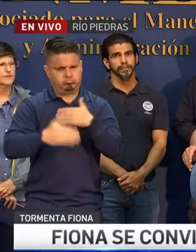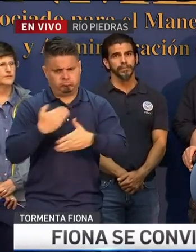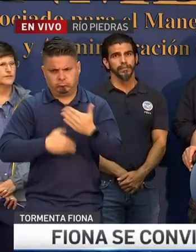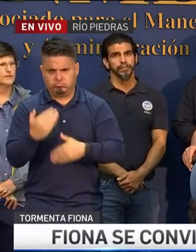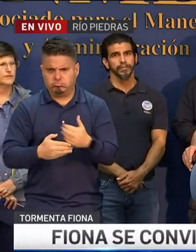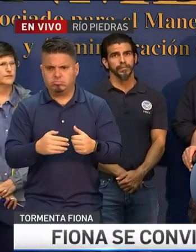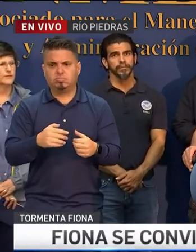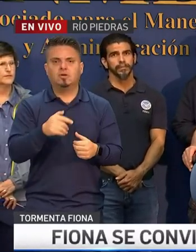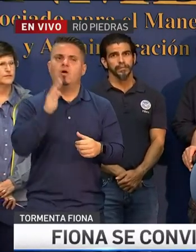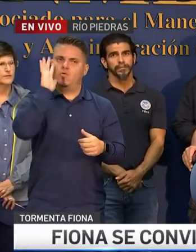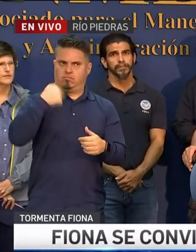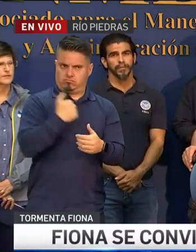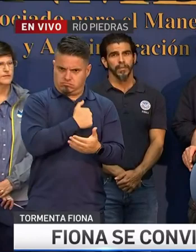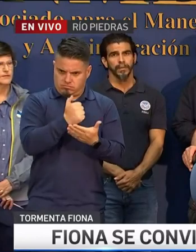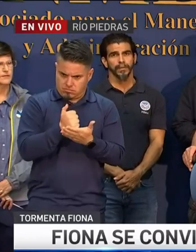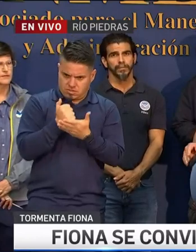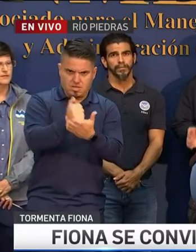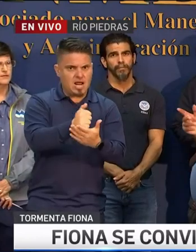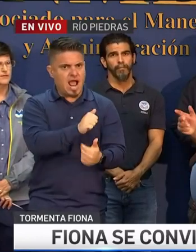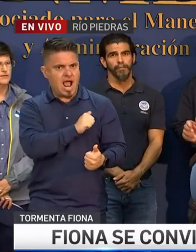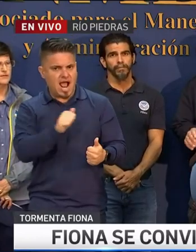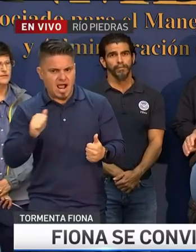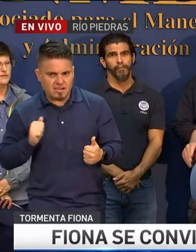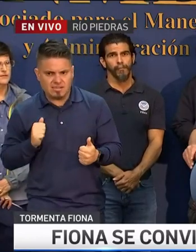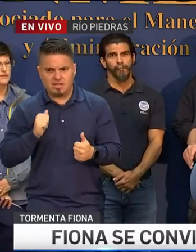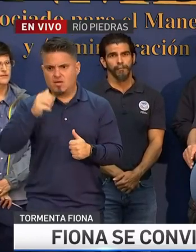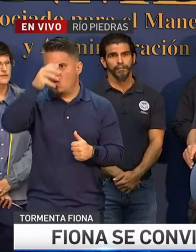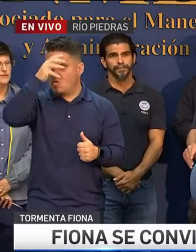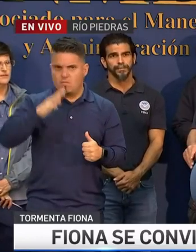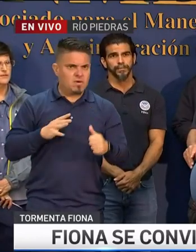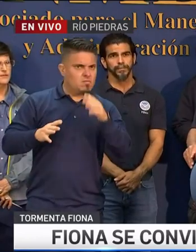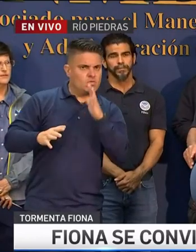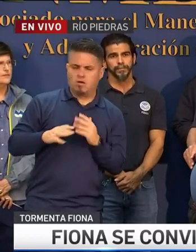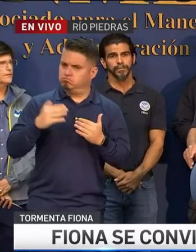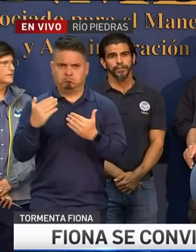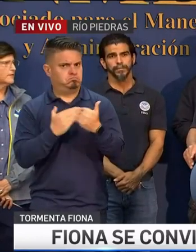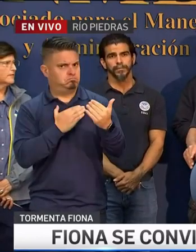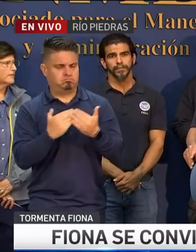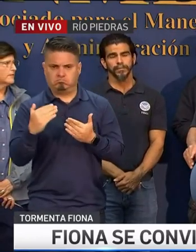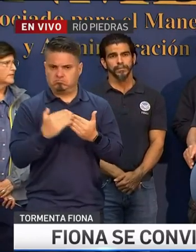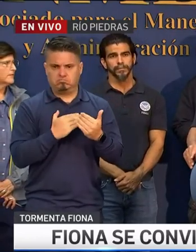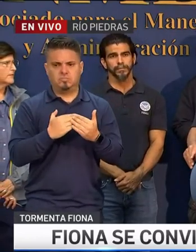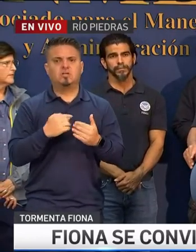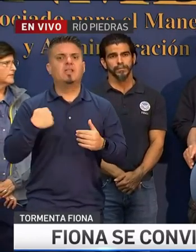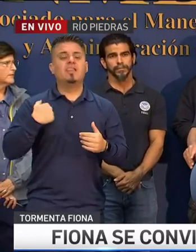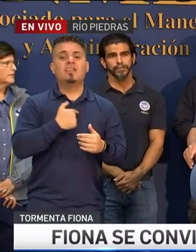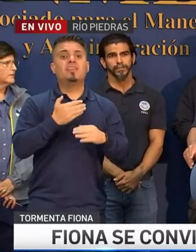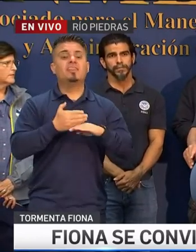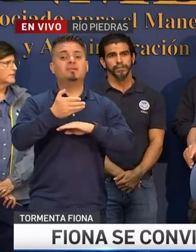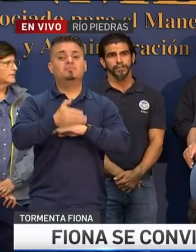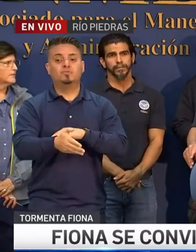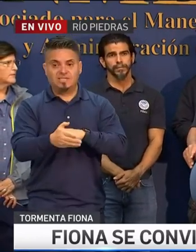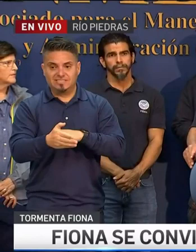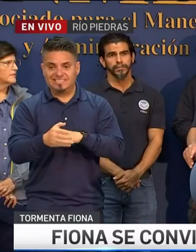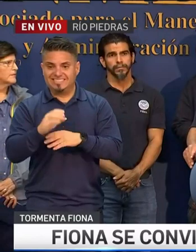QUE AYERPARA COMENZAR EL